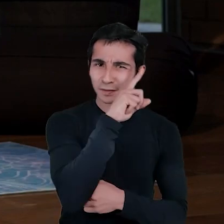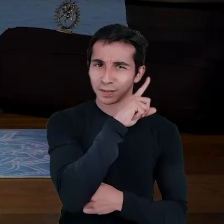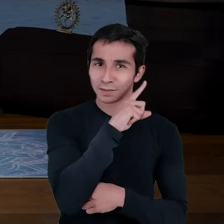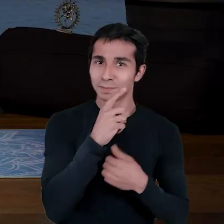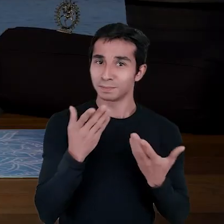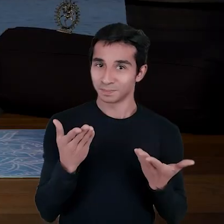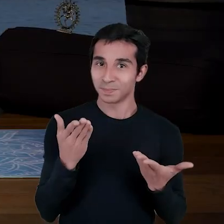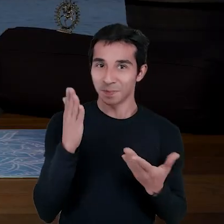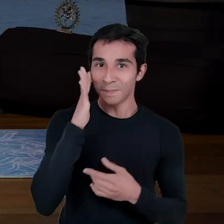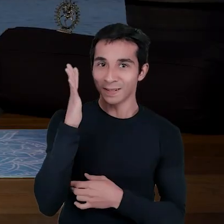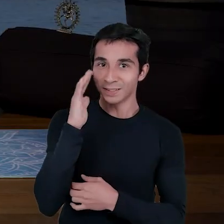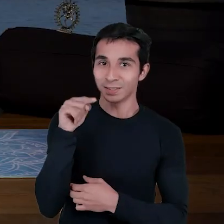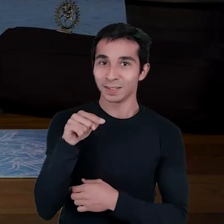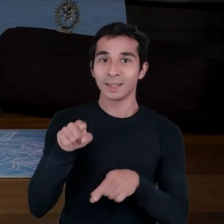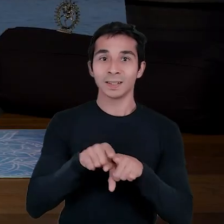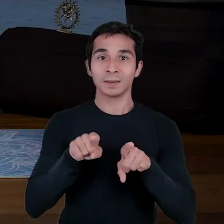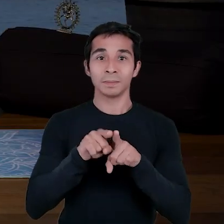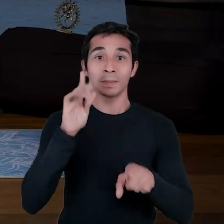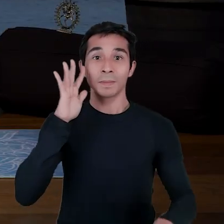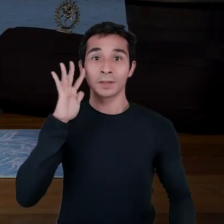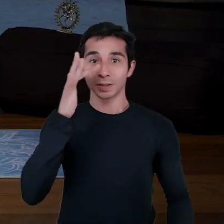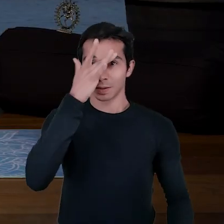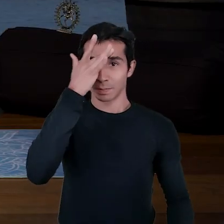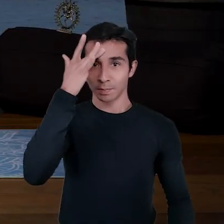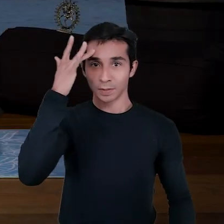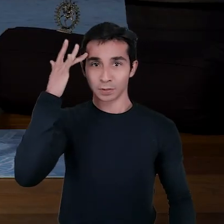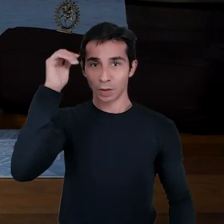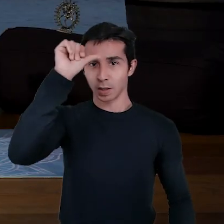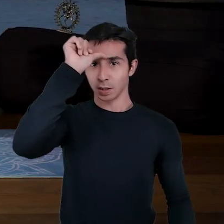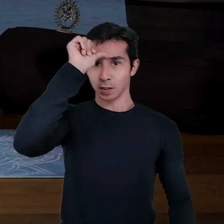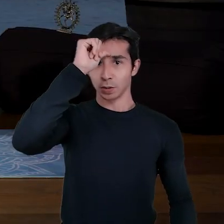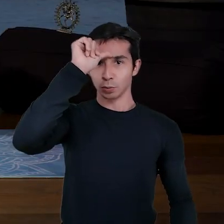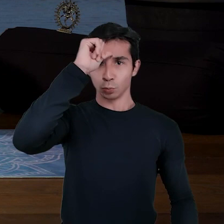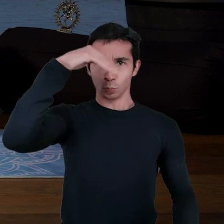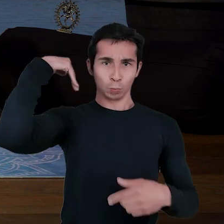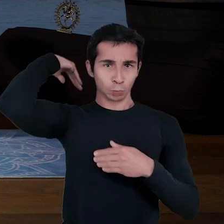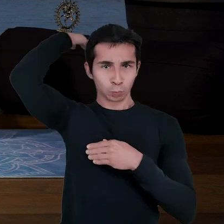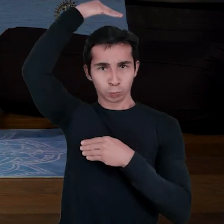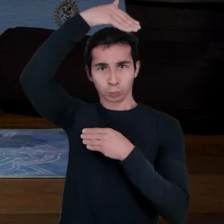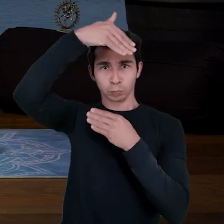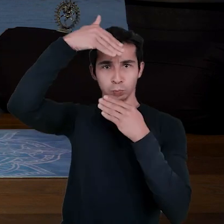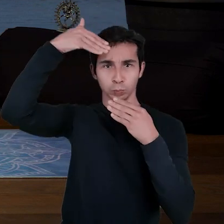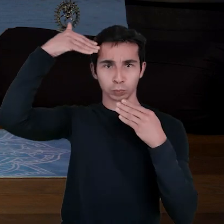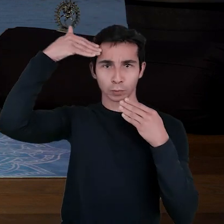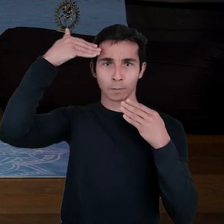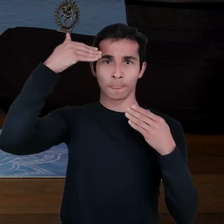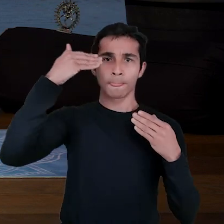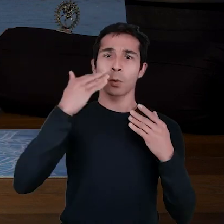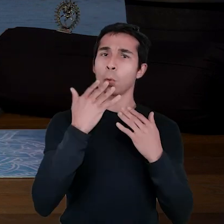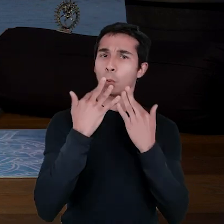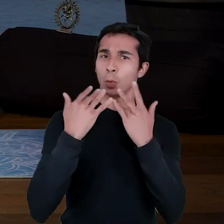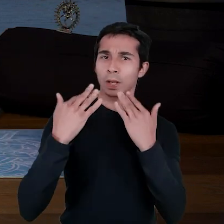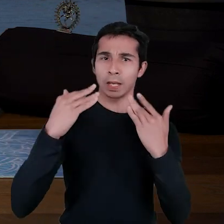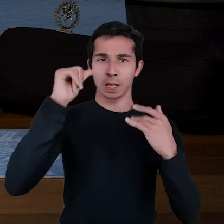Uma outra referência é a imagem daqueles hindus com turbantes e testas coloridas por símbolos devocionais,